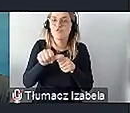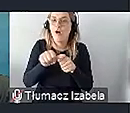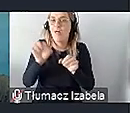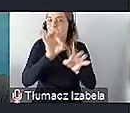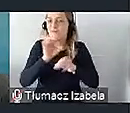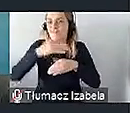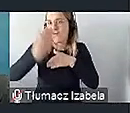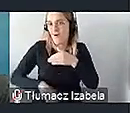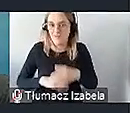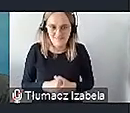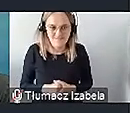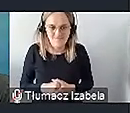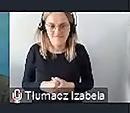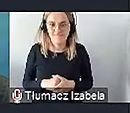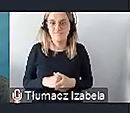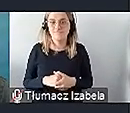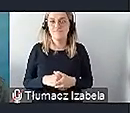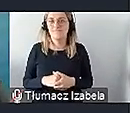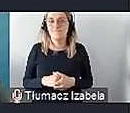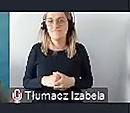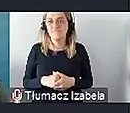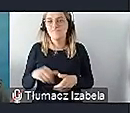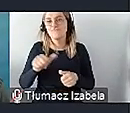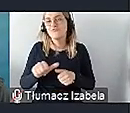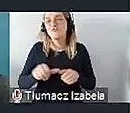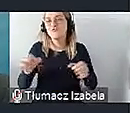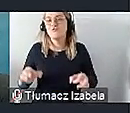Natomiast te osoby, które zakończyły karierę rysowniczą w przedszkolu -